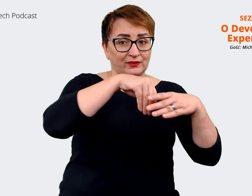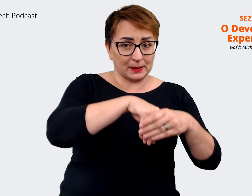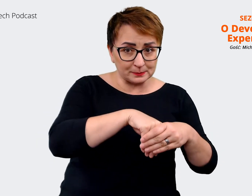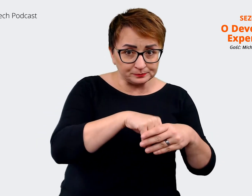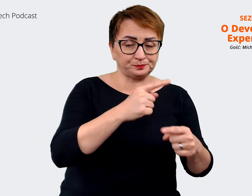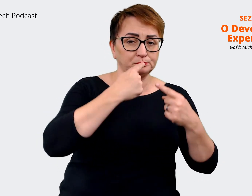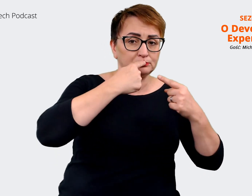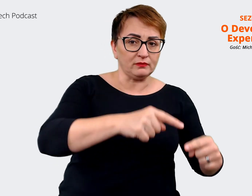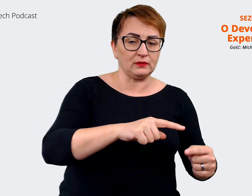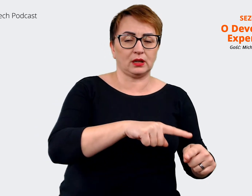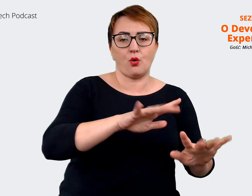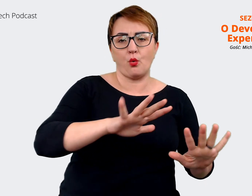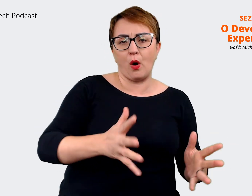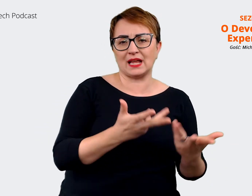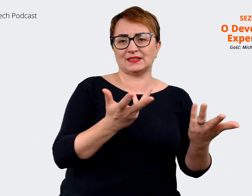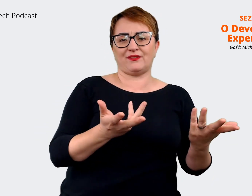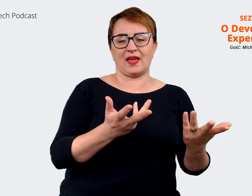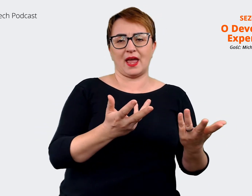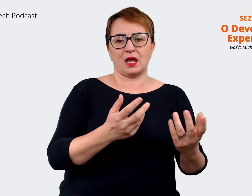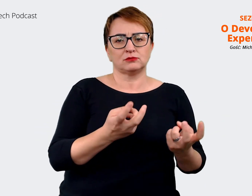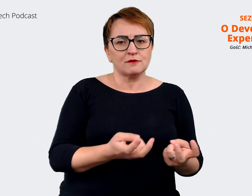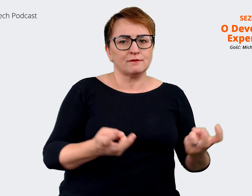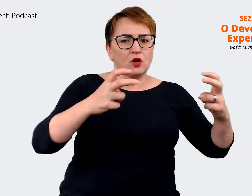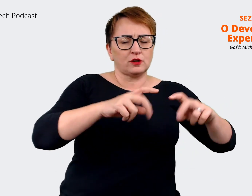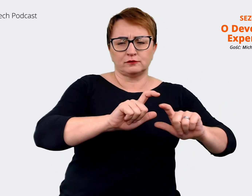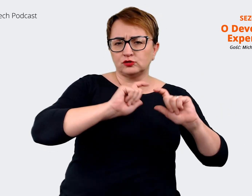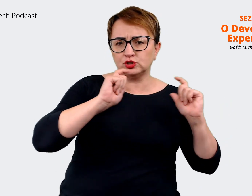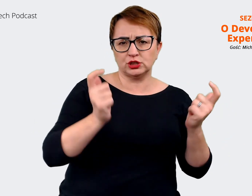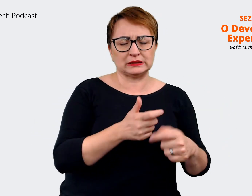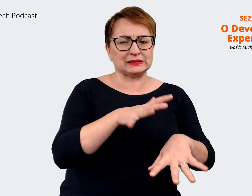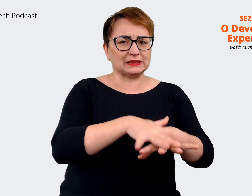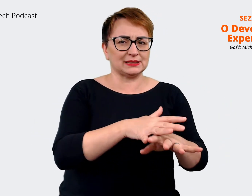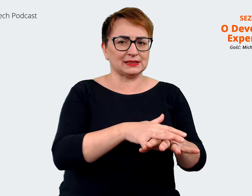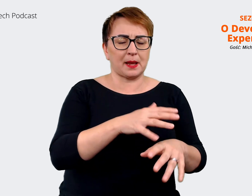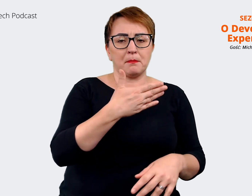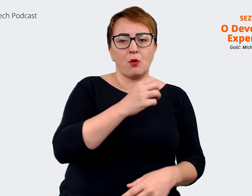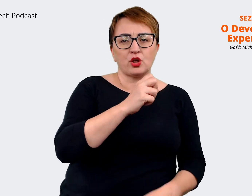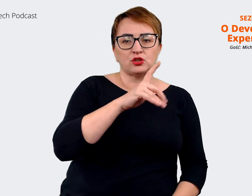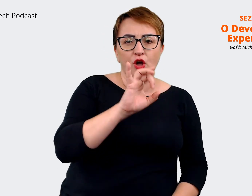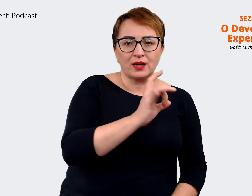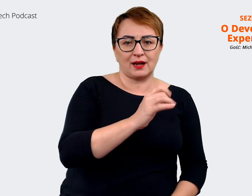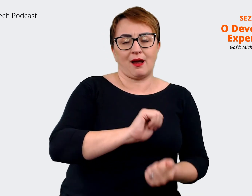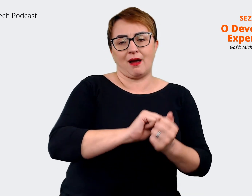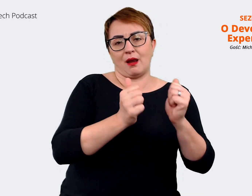które odpowiadają właśnie za łatwe generowanie wszystkich systemów, monitoringowych as-a-service,